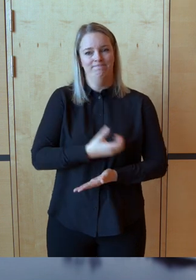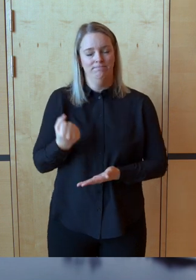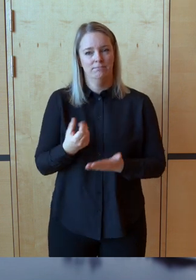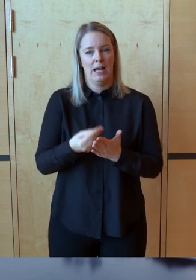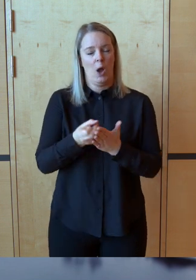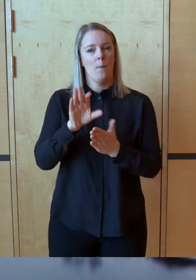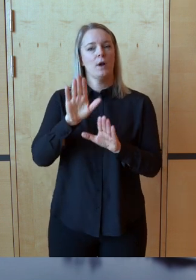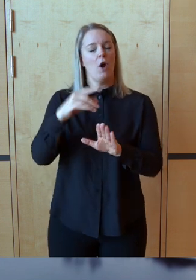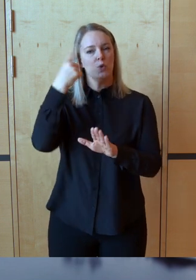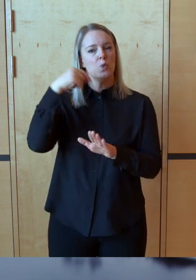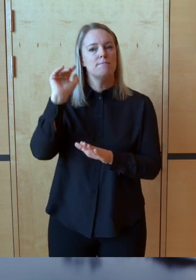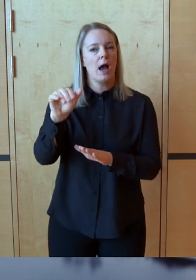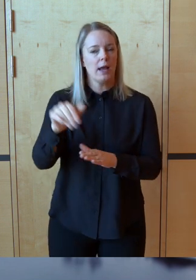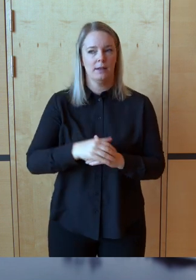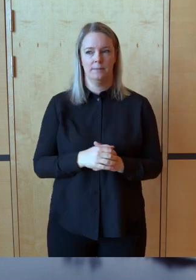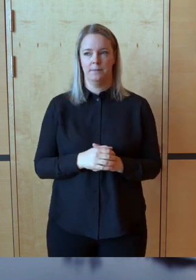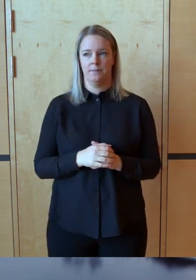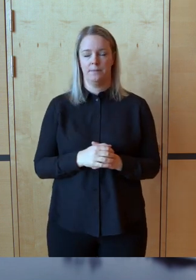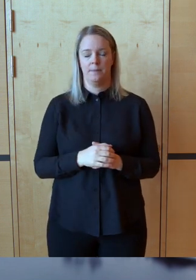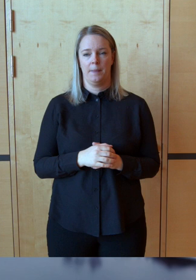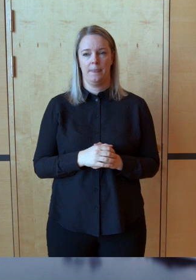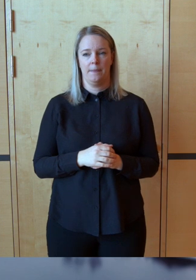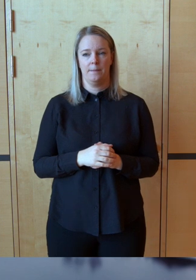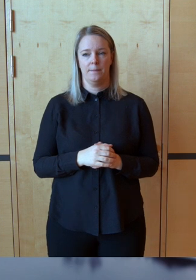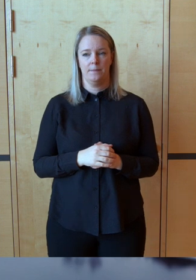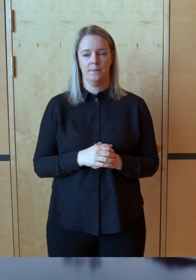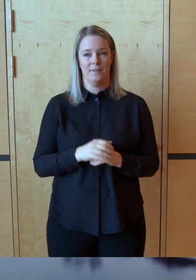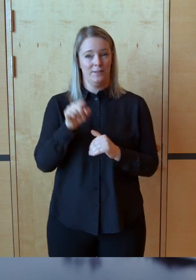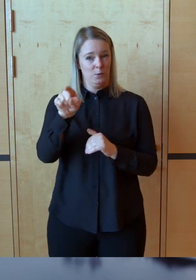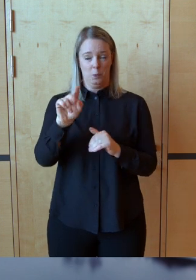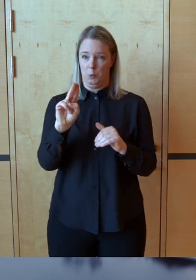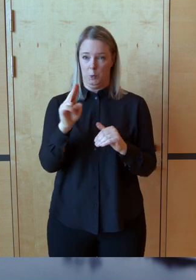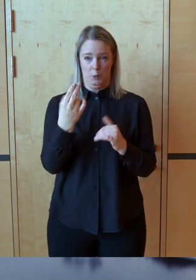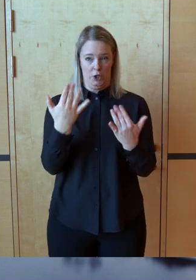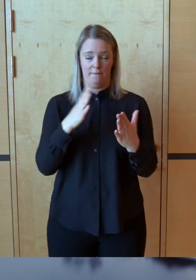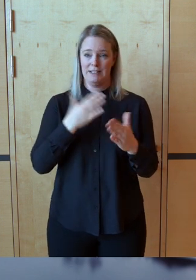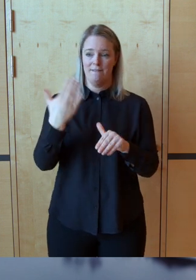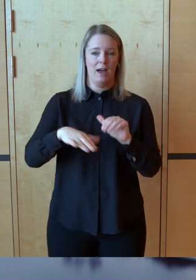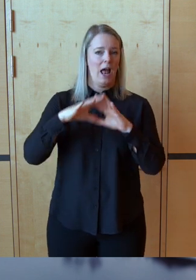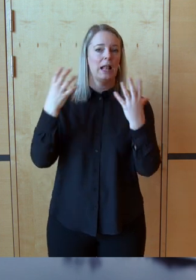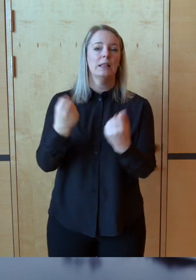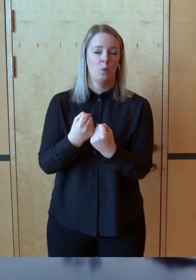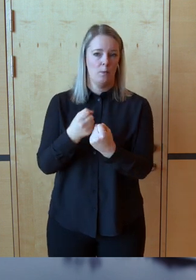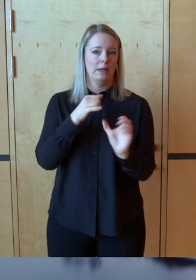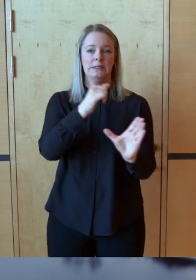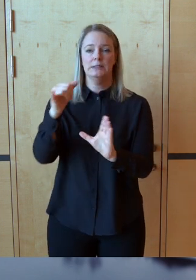Särskilt när man introducerar alternativkostnader att vi har allting på plats med Nyhet rustning och annat där